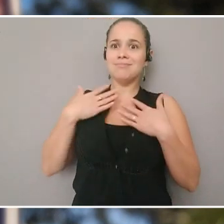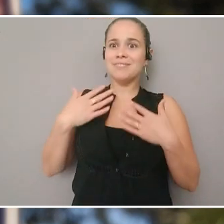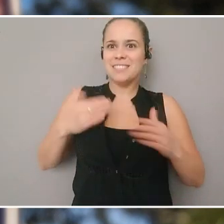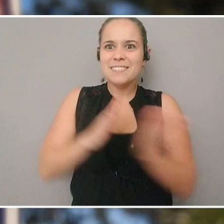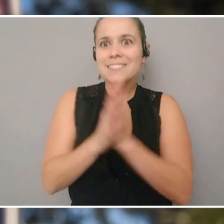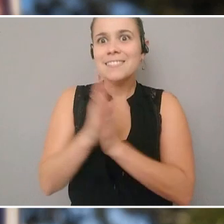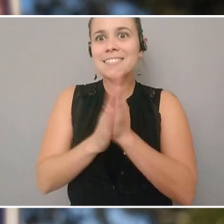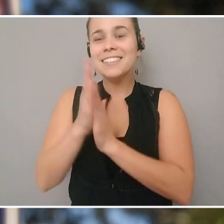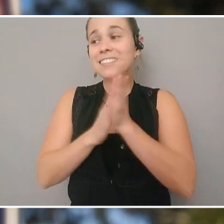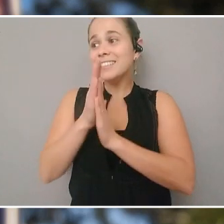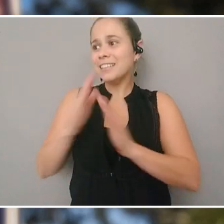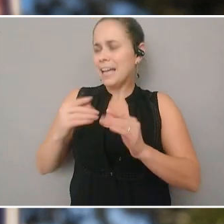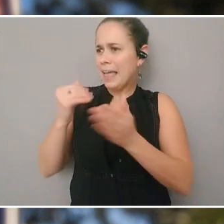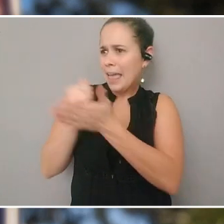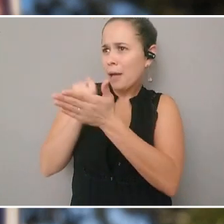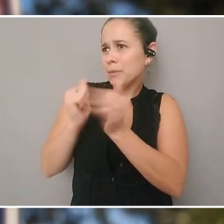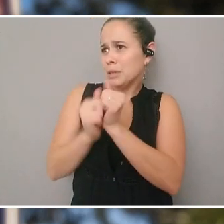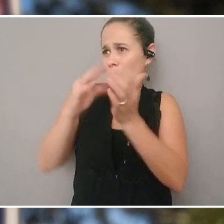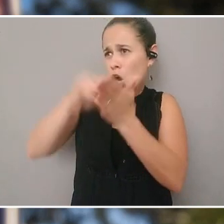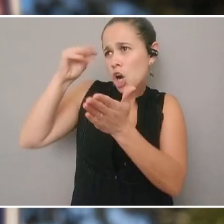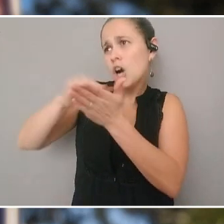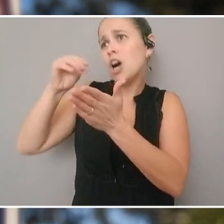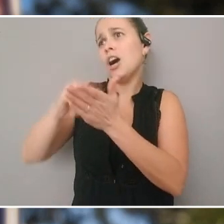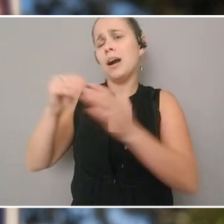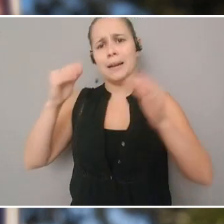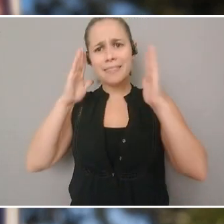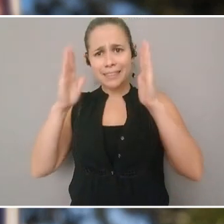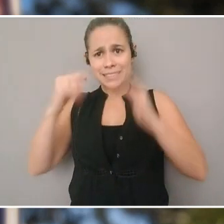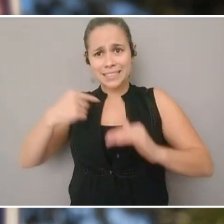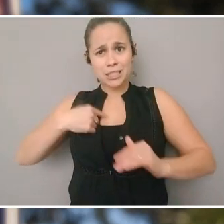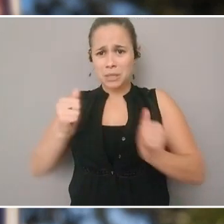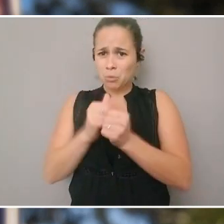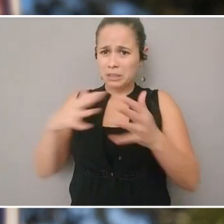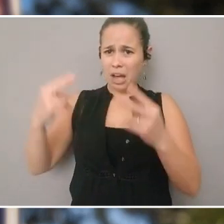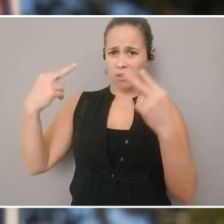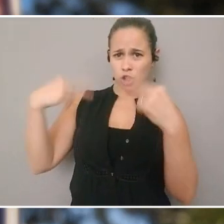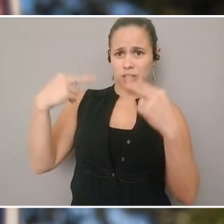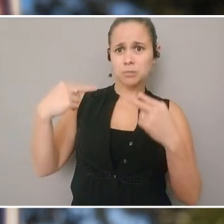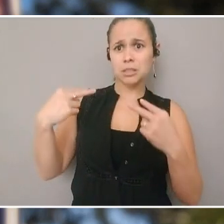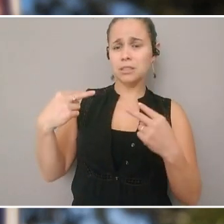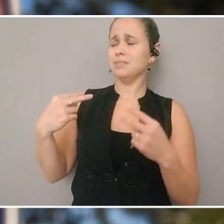escuchando sin juicio, y todos